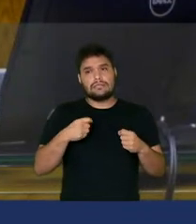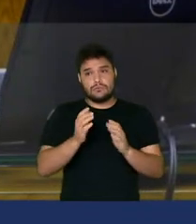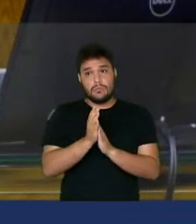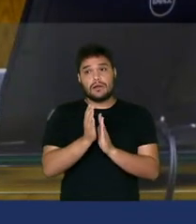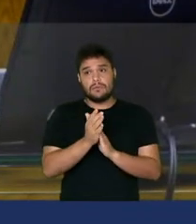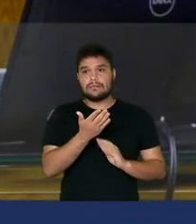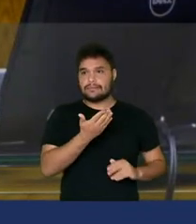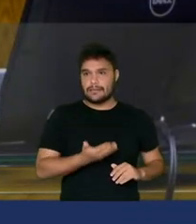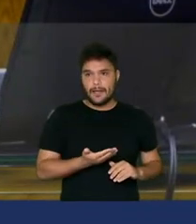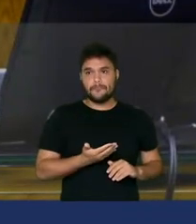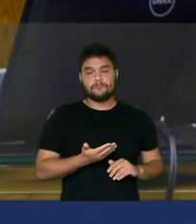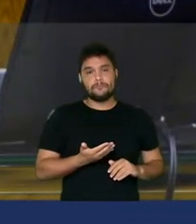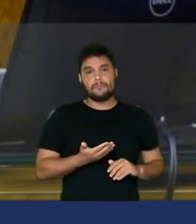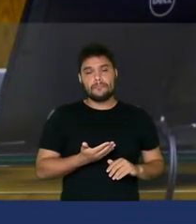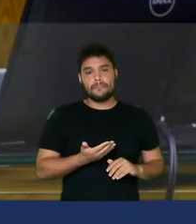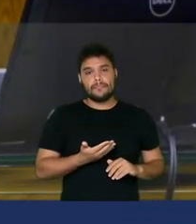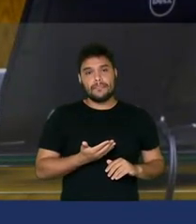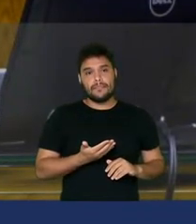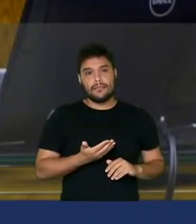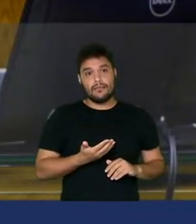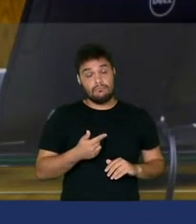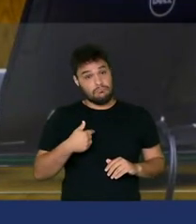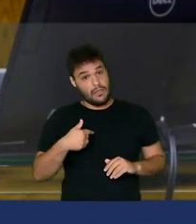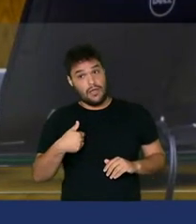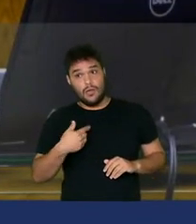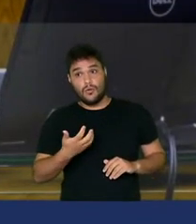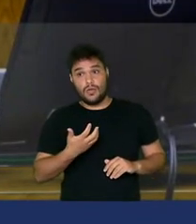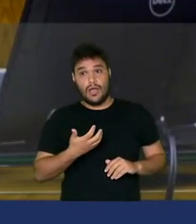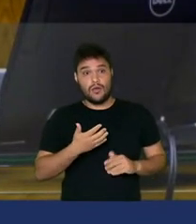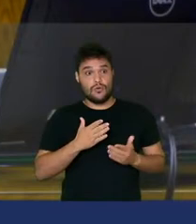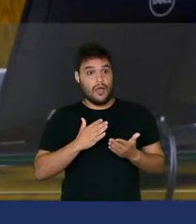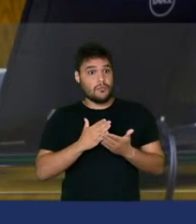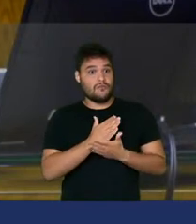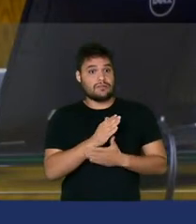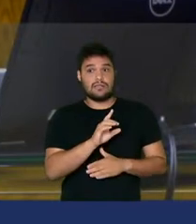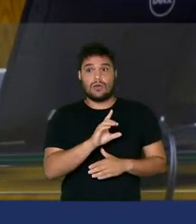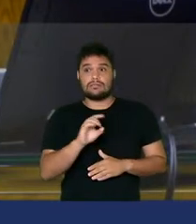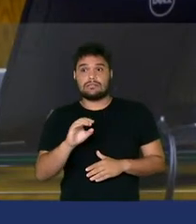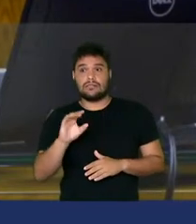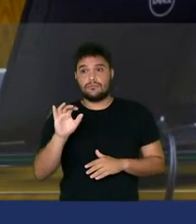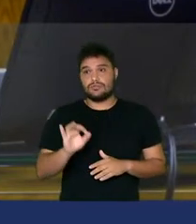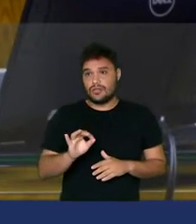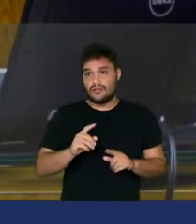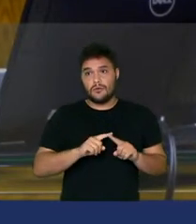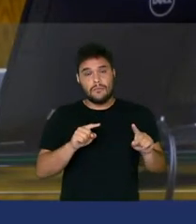ENTENDER QUE SENDO UM EMENDA DE REDAÇÃO, EU AVANÇO QUE ELE FEZ, É UM AVANÇO QUE EU TENHO QUE PARABENIZAR. CLARO QUE QUEM BUSCA CEM QUER GANHAR CEM PORQUE COMPREENDE QUE TEVE